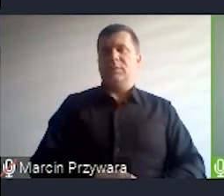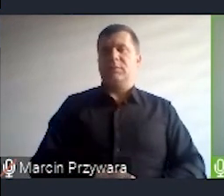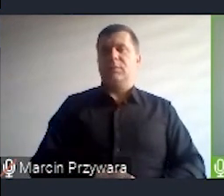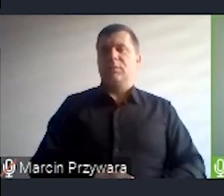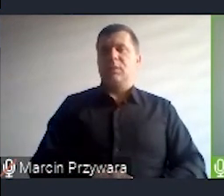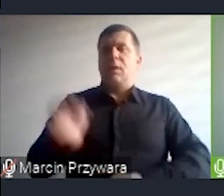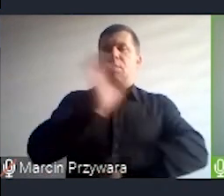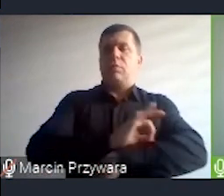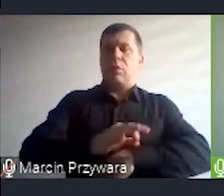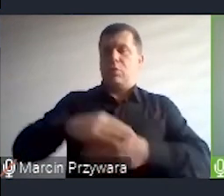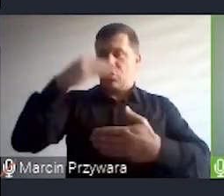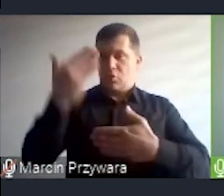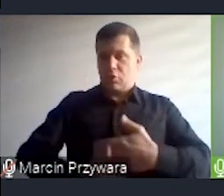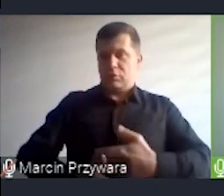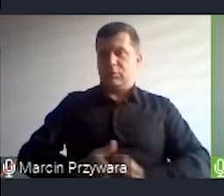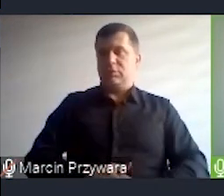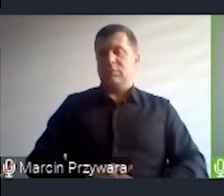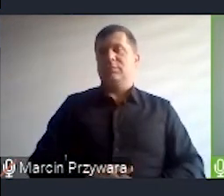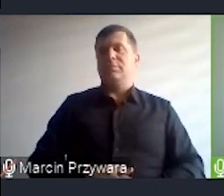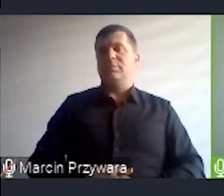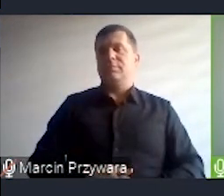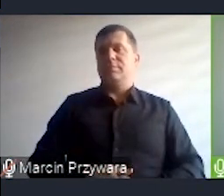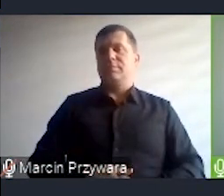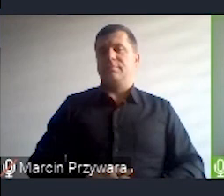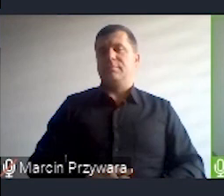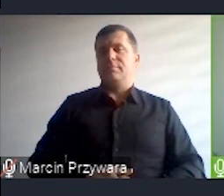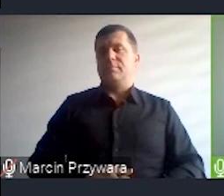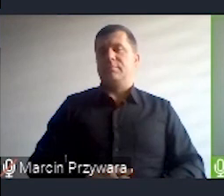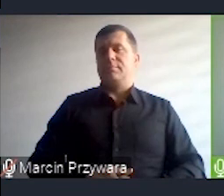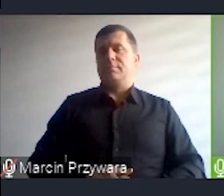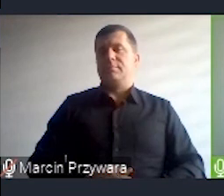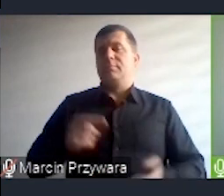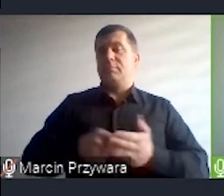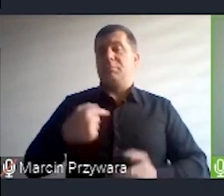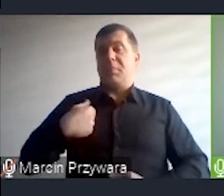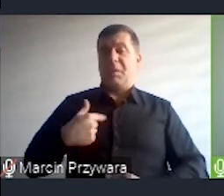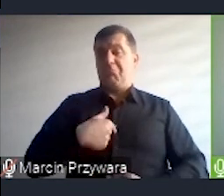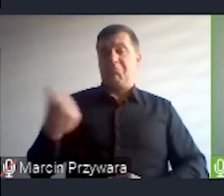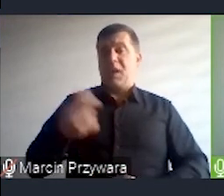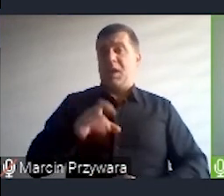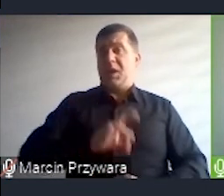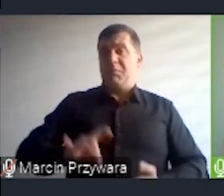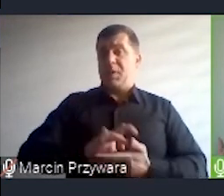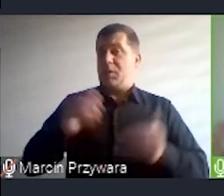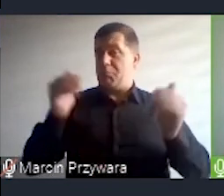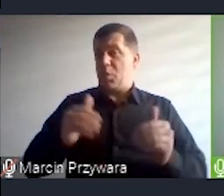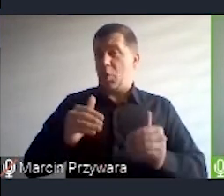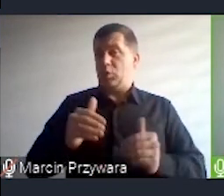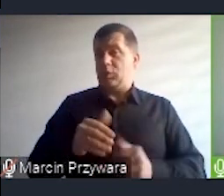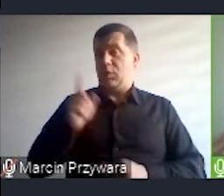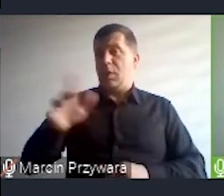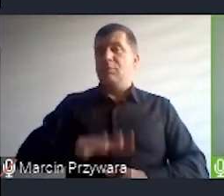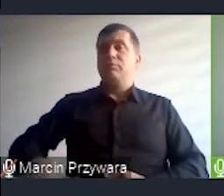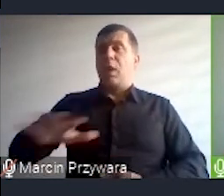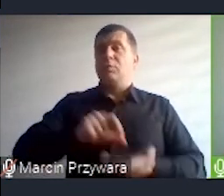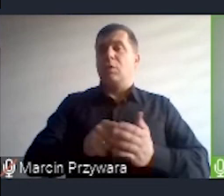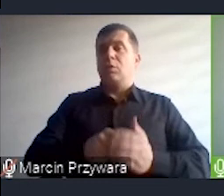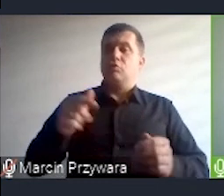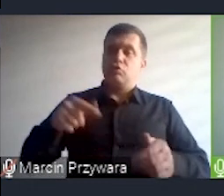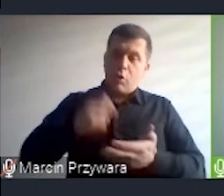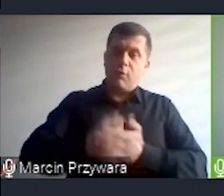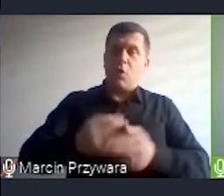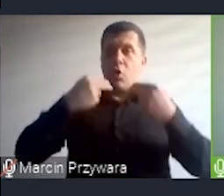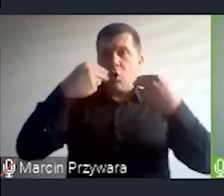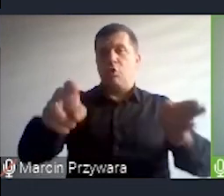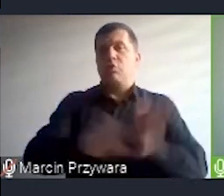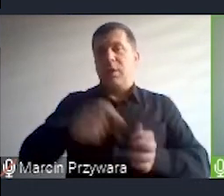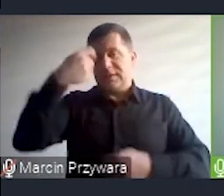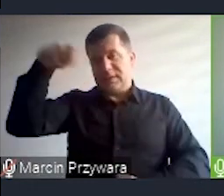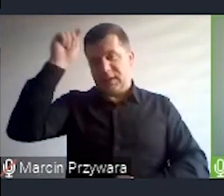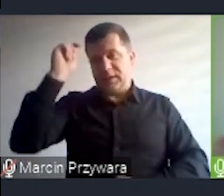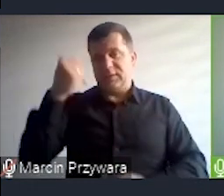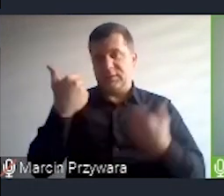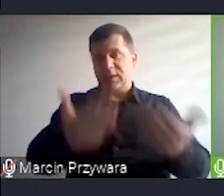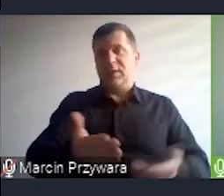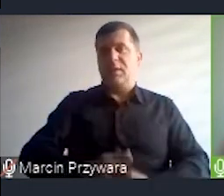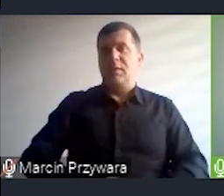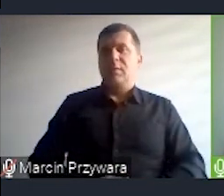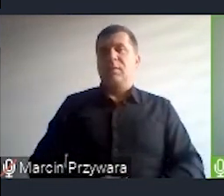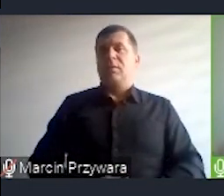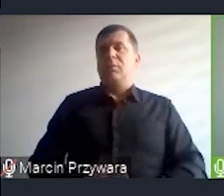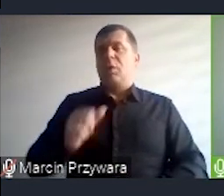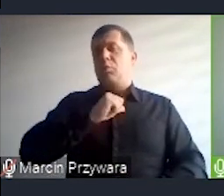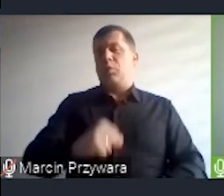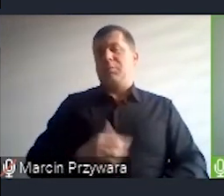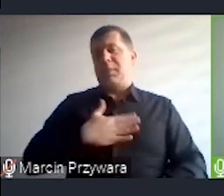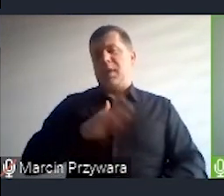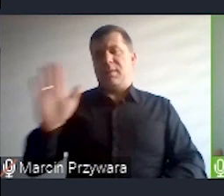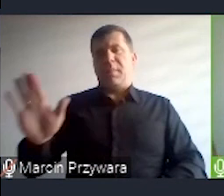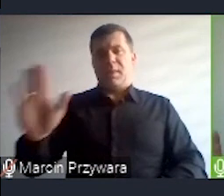Projekt się skończył, natomiast kiedy my jako gmina możemy tę przestrzeń znów oddać w użytkowanie strażakom, bo burmistrz ma taki pomysł,